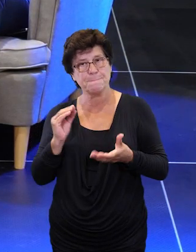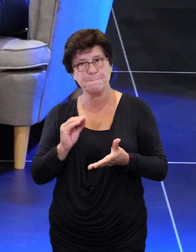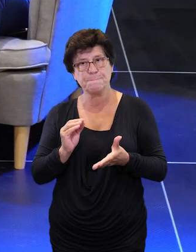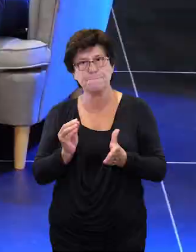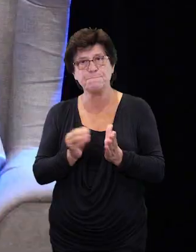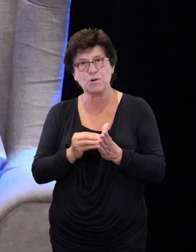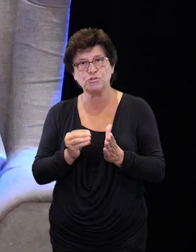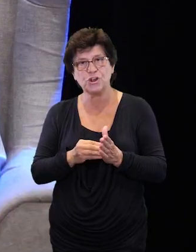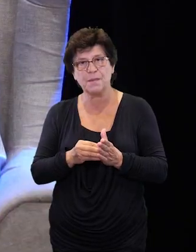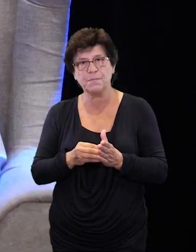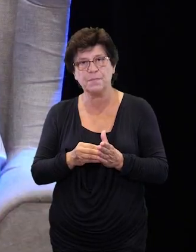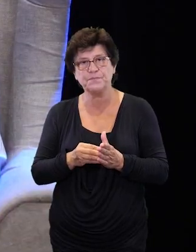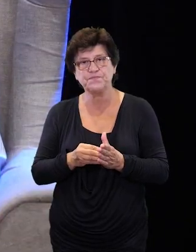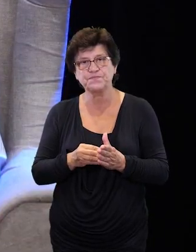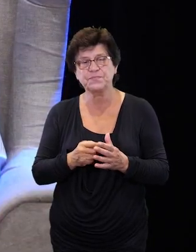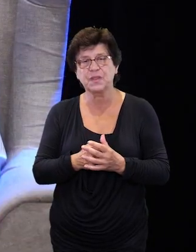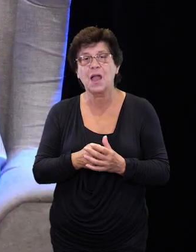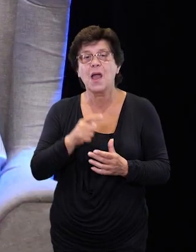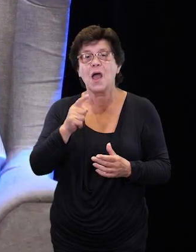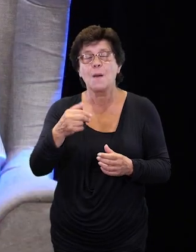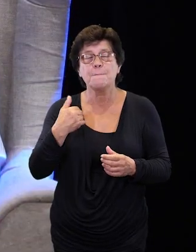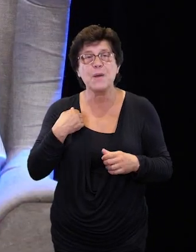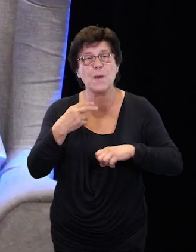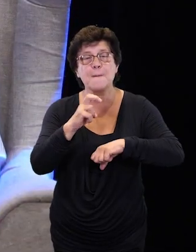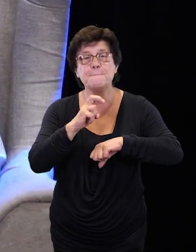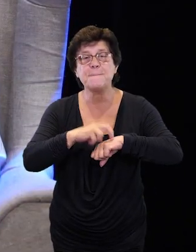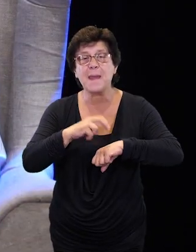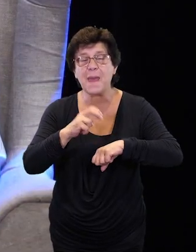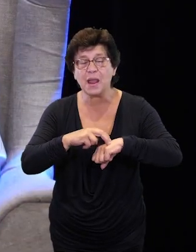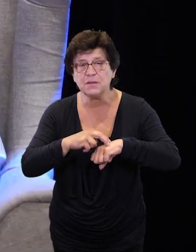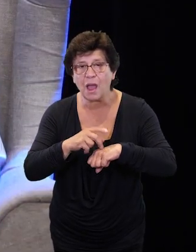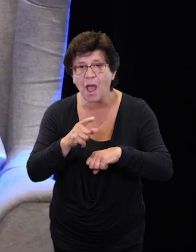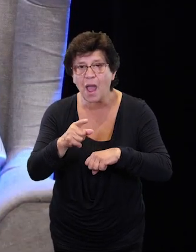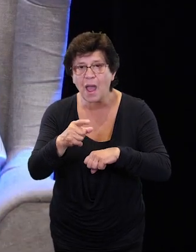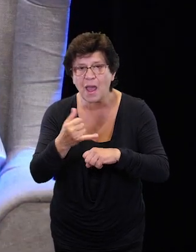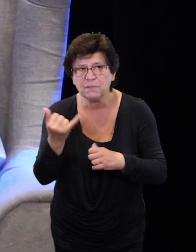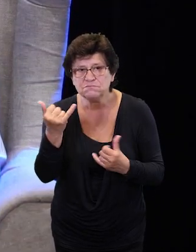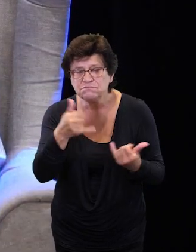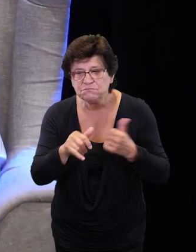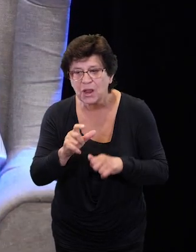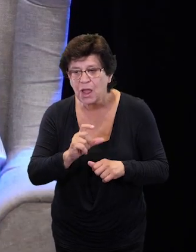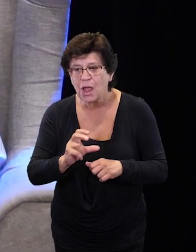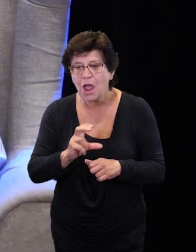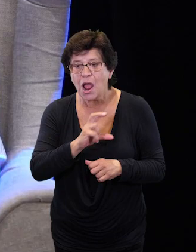Ale tam był bardzo konkretny wynik badania naukowego na tym, czy witamina C skraca okres przeziębienia.